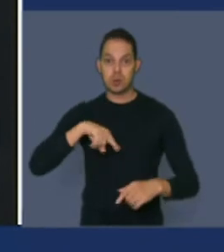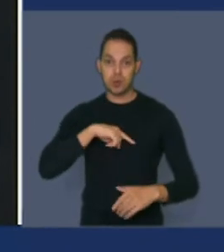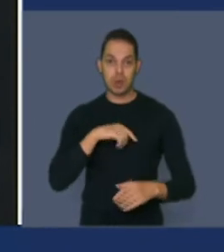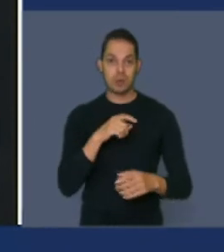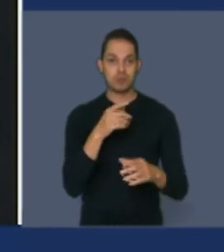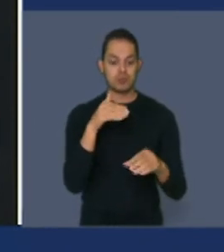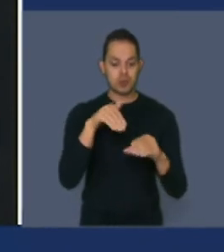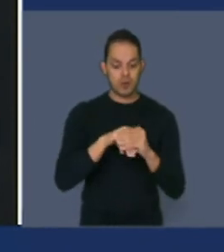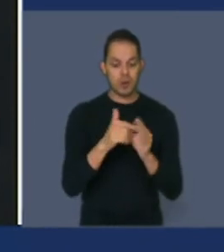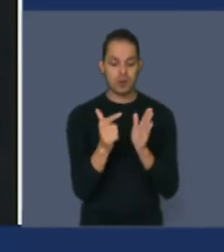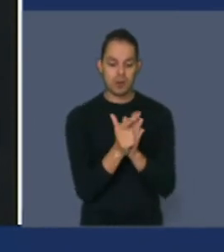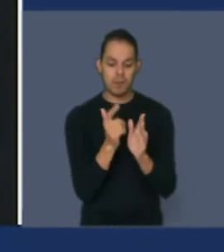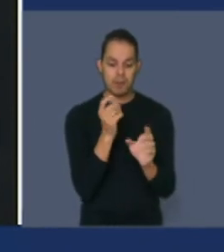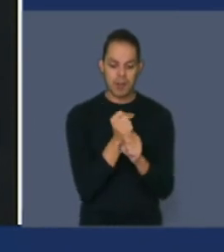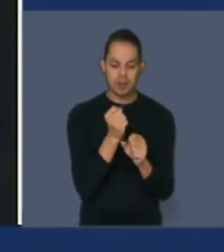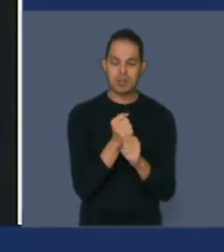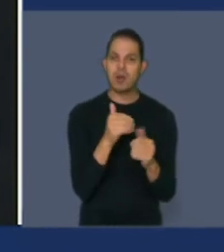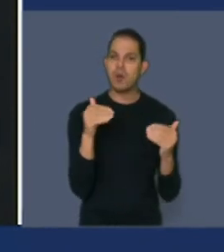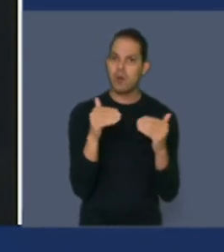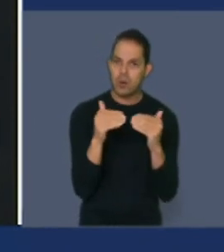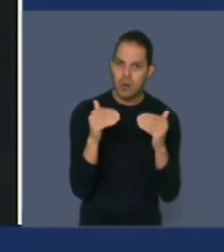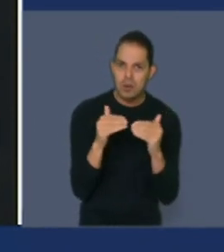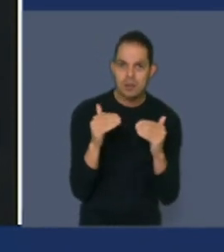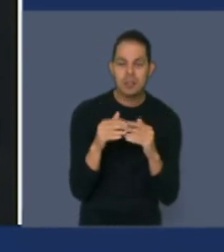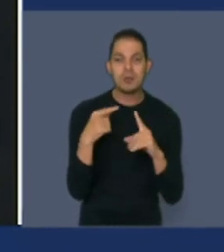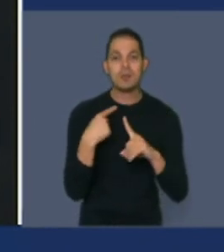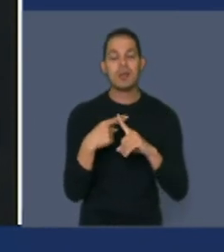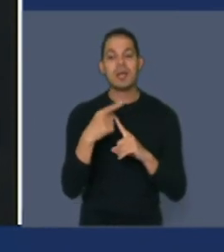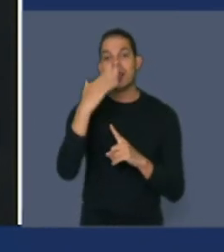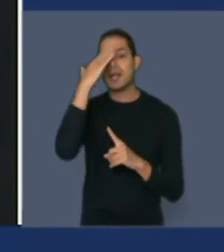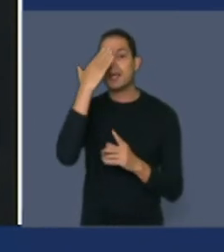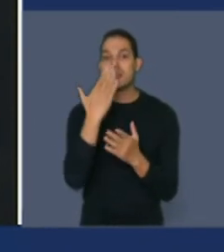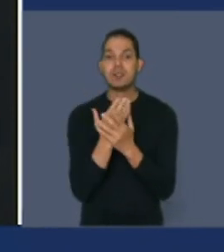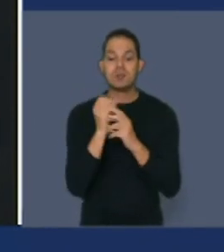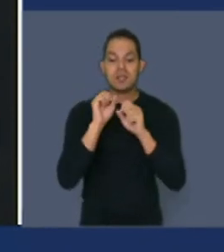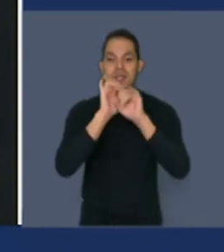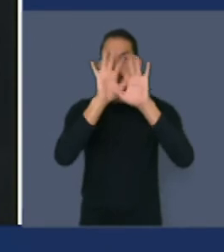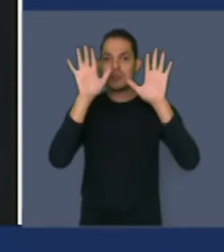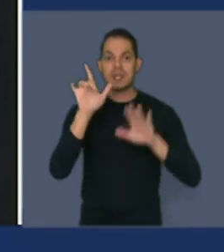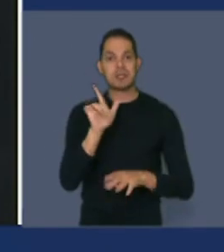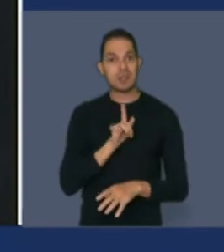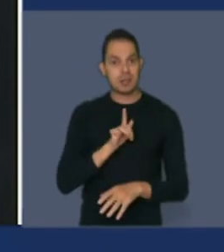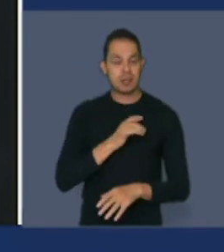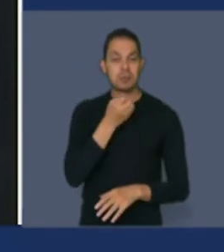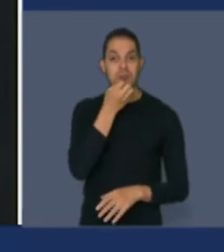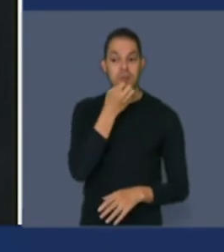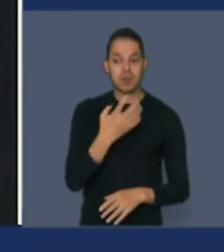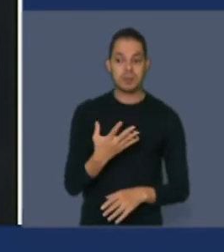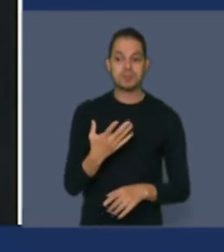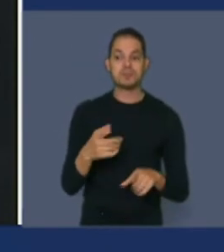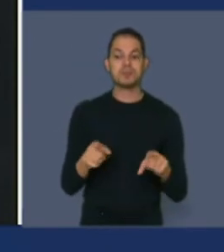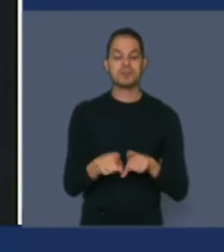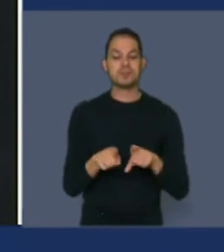QUE QUANTO MAIS TRANSPARÊNCIA MELHOR. E ATÉ IMPORTANTE AVISAR PARA O PESSOAL DA ESQUERDA AÍ PARA NÃO CUSPIR MUITO NO PRATO QUE PODE COMER